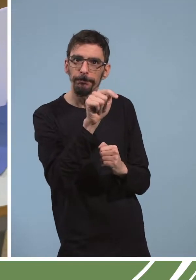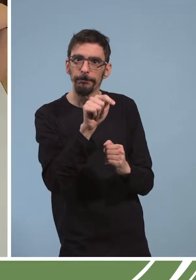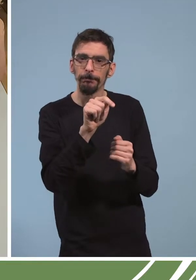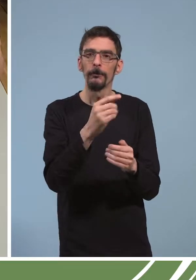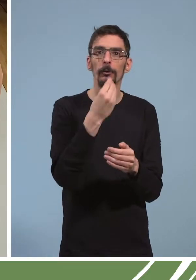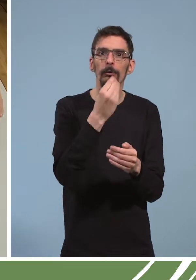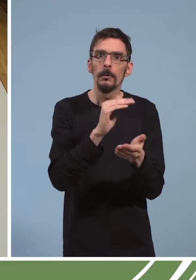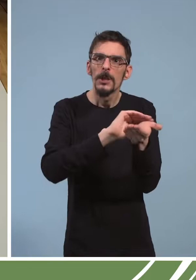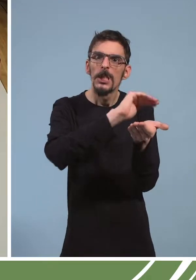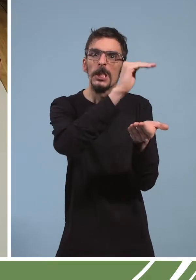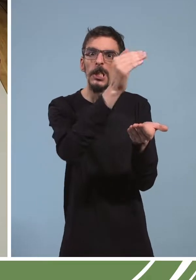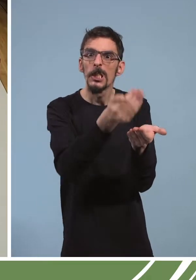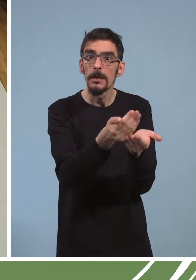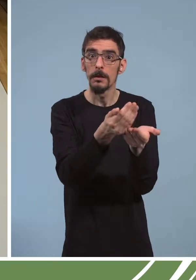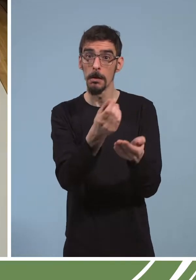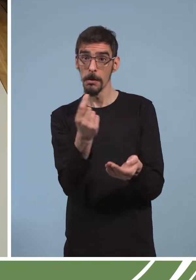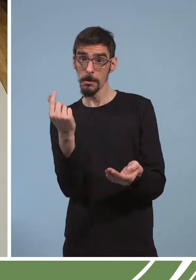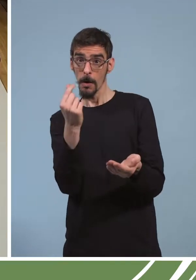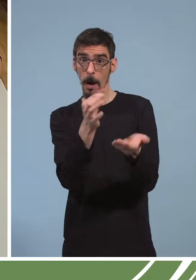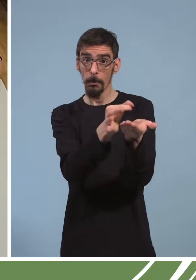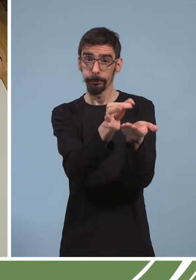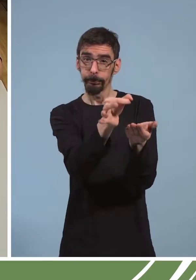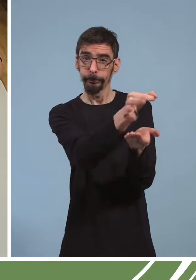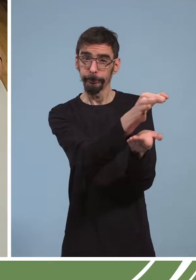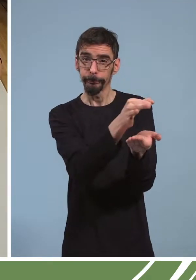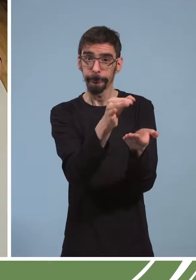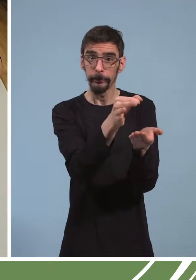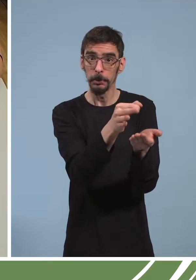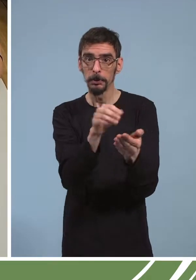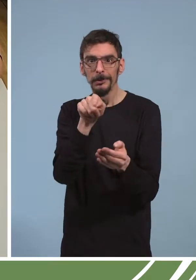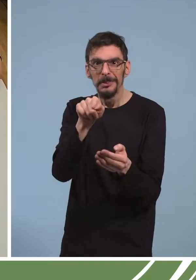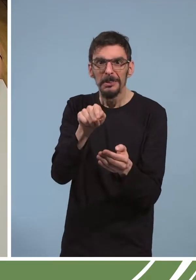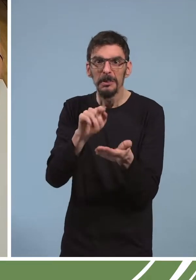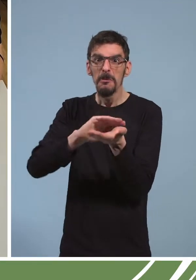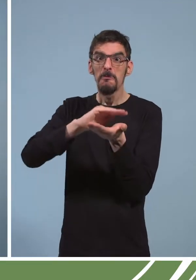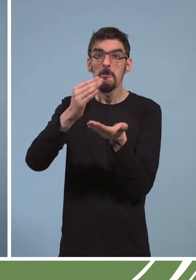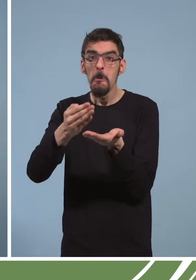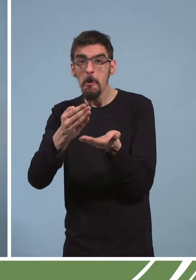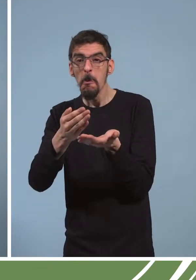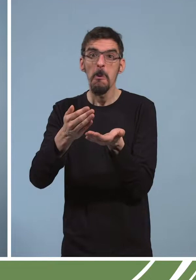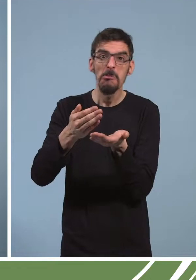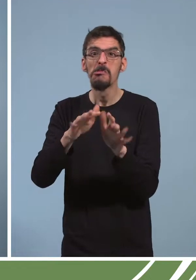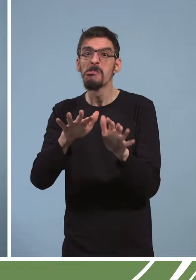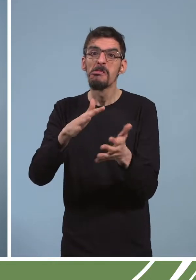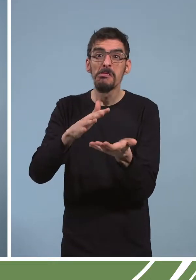Nur ein bis zwei Tische haben viele Güter - sie sind die reichen. Manche Tische haben einige Güter - Mittelklasse.